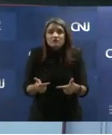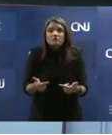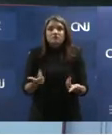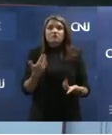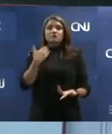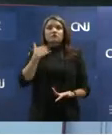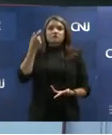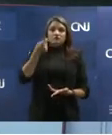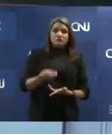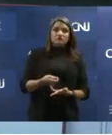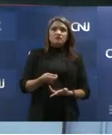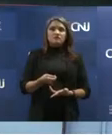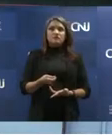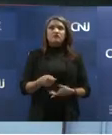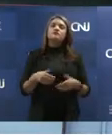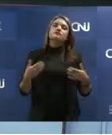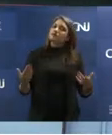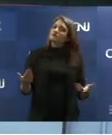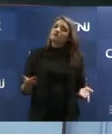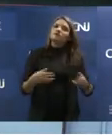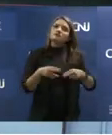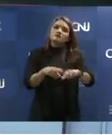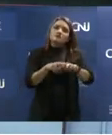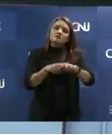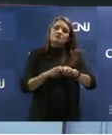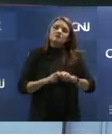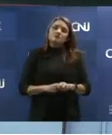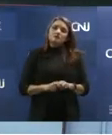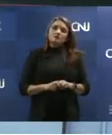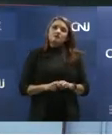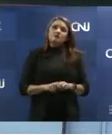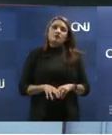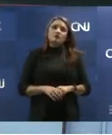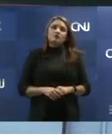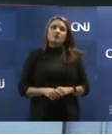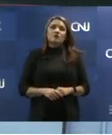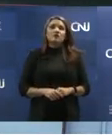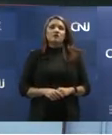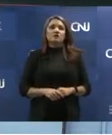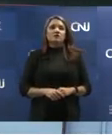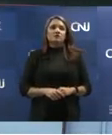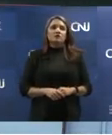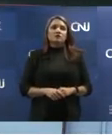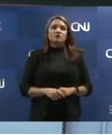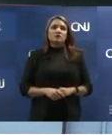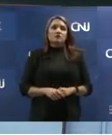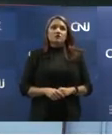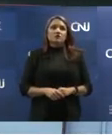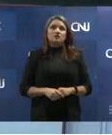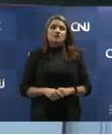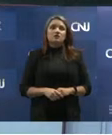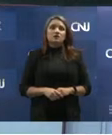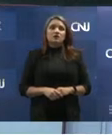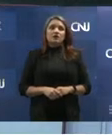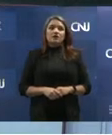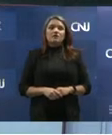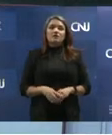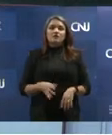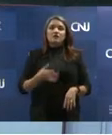E é por isso que aqui eu concluo É como concluiu o DMF que